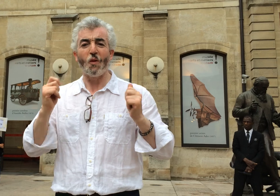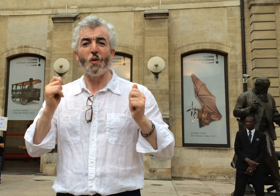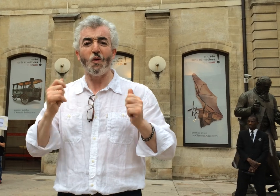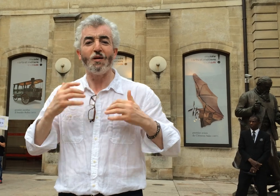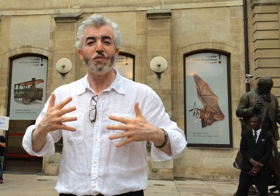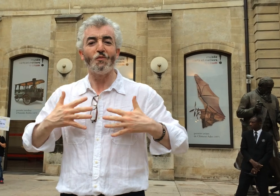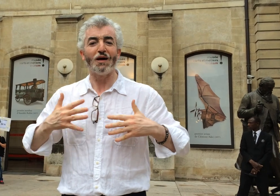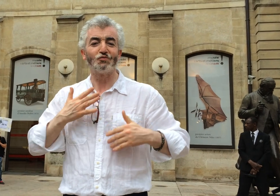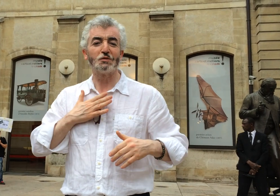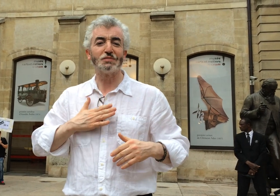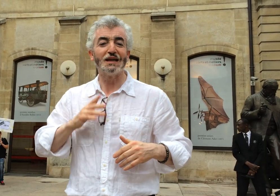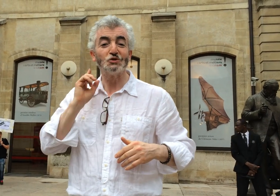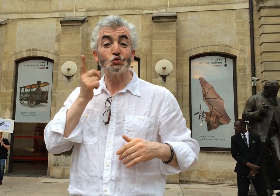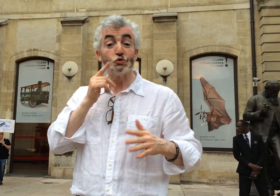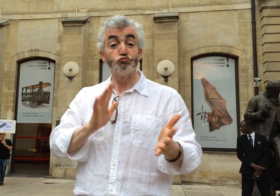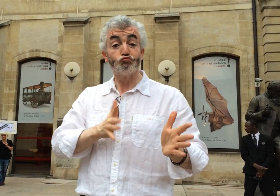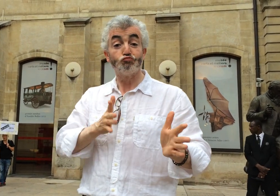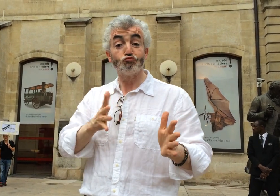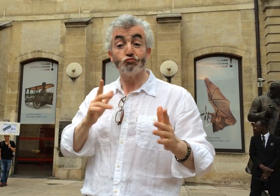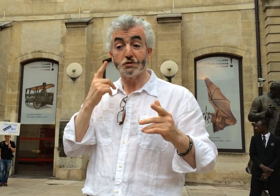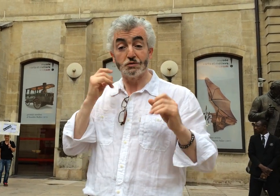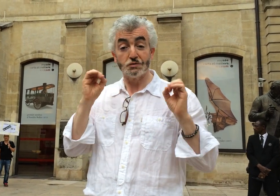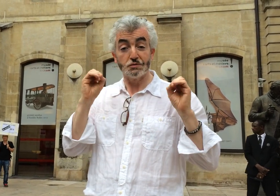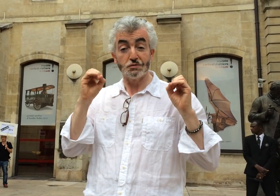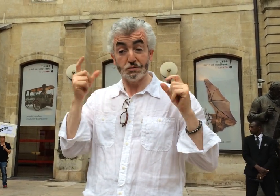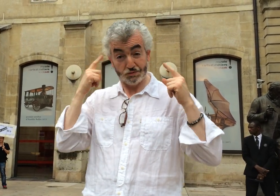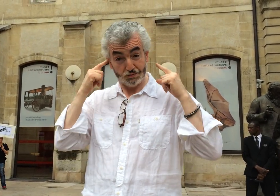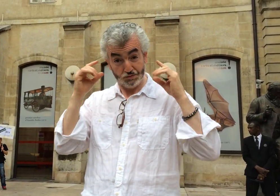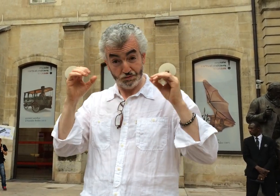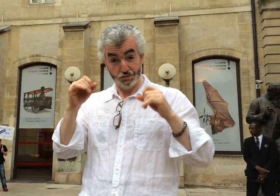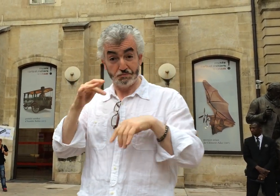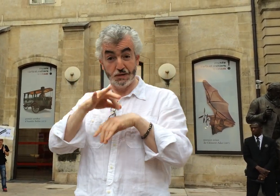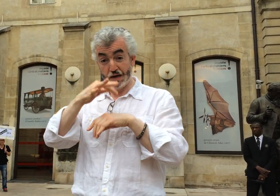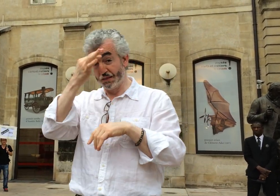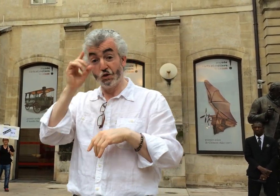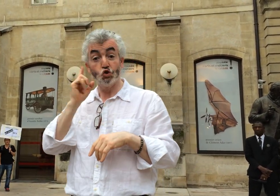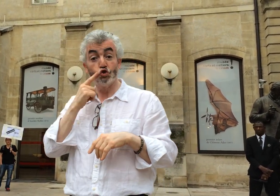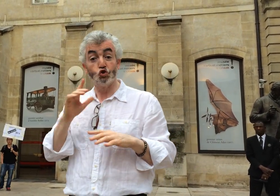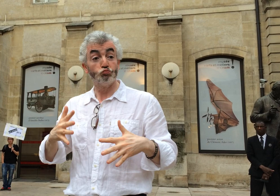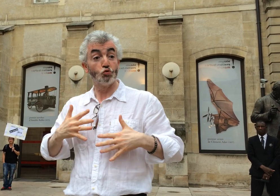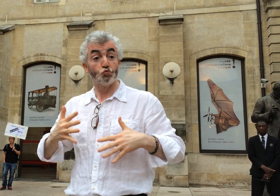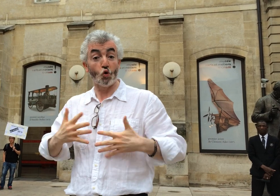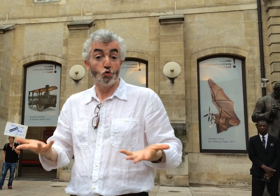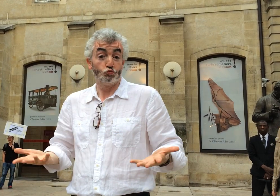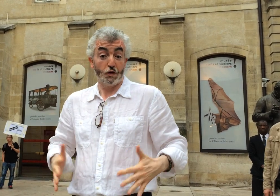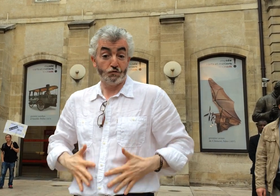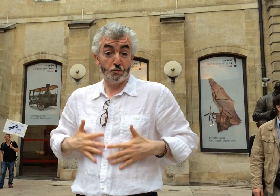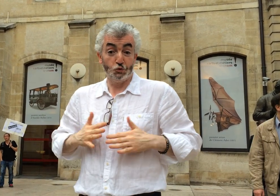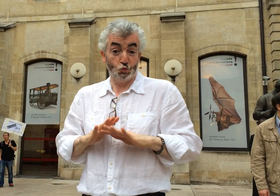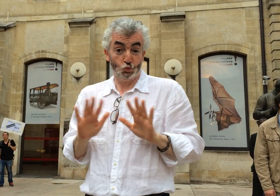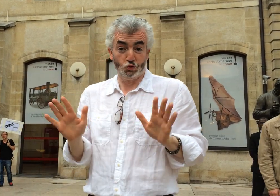La vibration, ça me fait du bien ! Les sourds bavardent sous des bruits très forts. Ça ne leur rends pas malade, ça vibre c'est tout